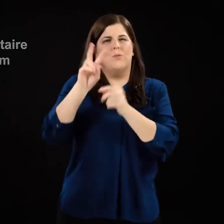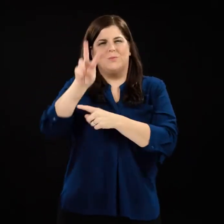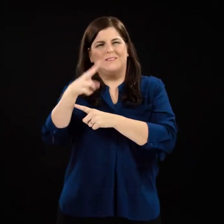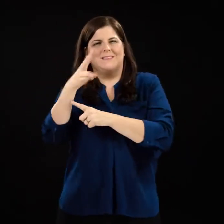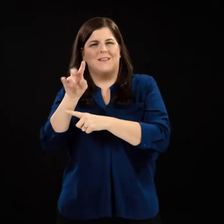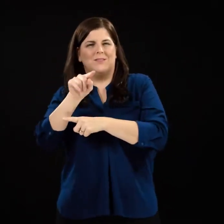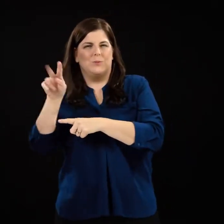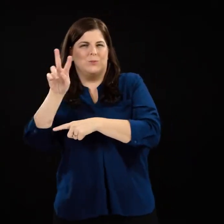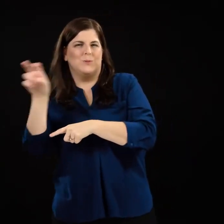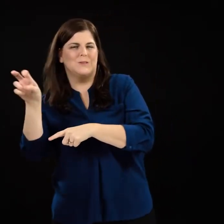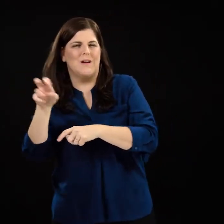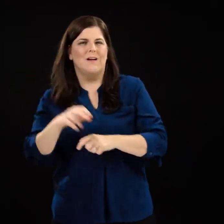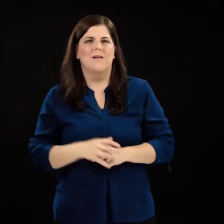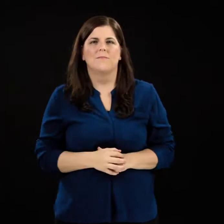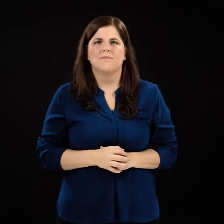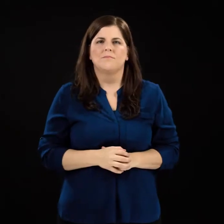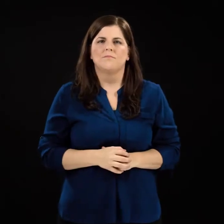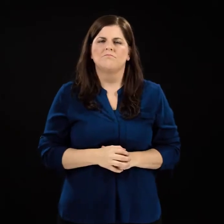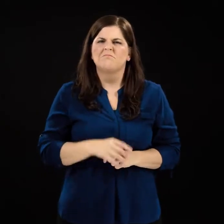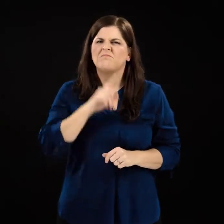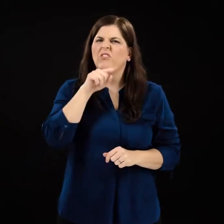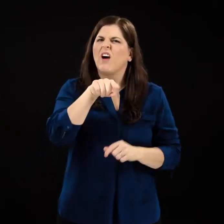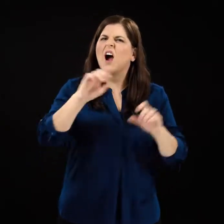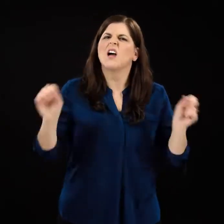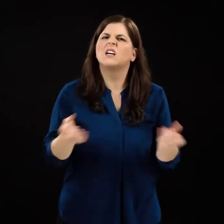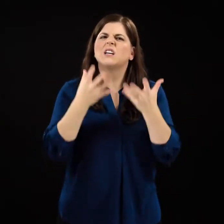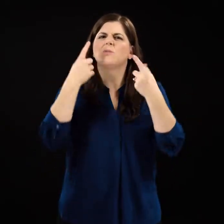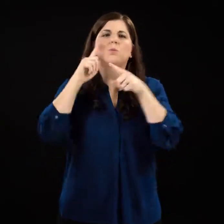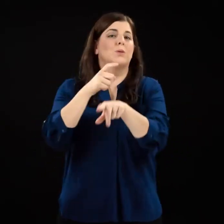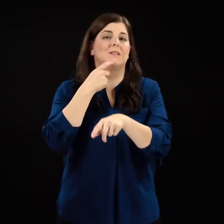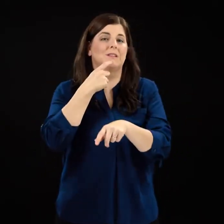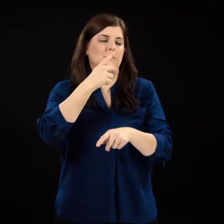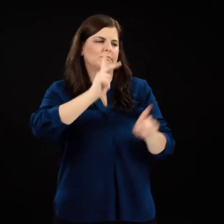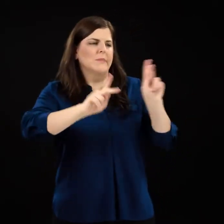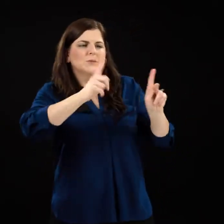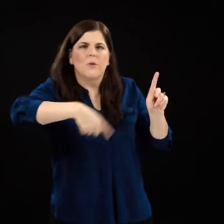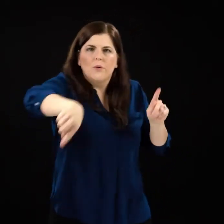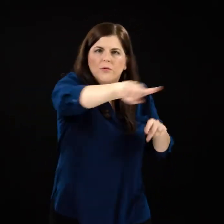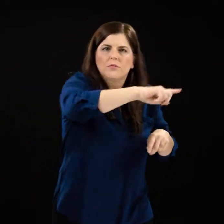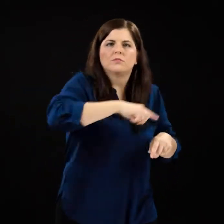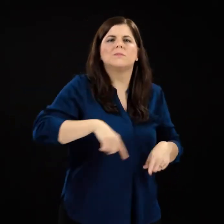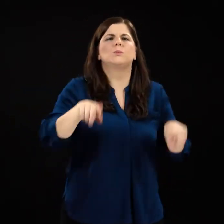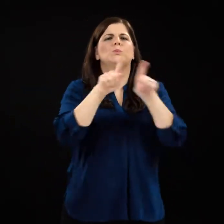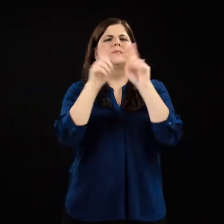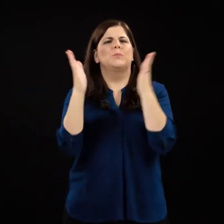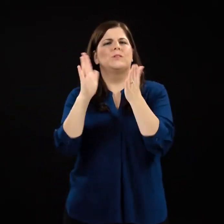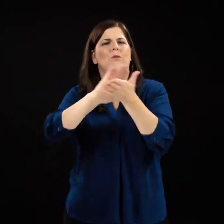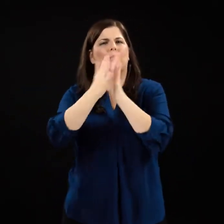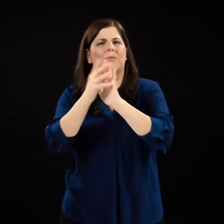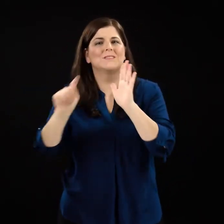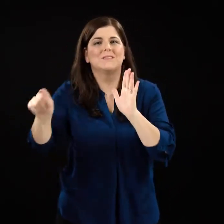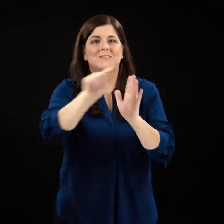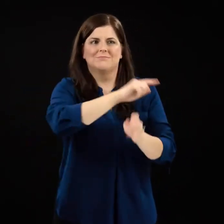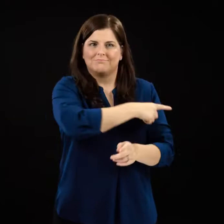Il est conçu pour les particuliers et les petites entreprises ayant conclu un contrat de services sans fil.